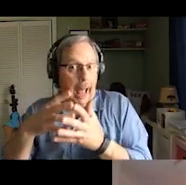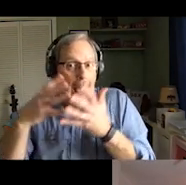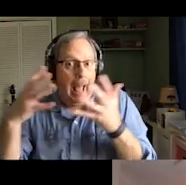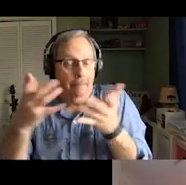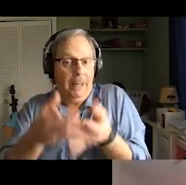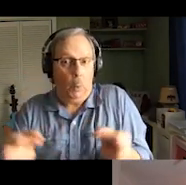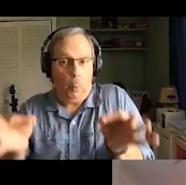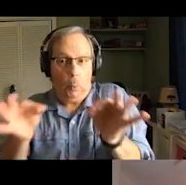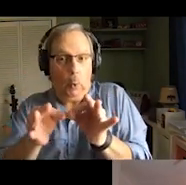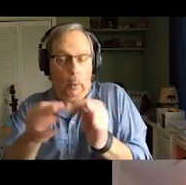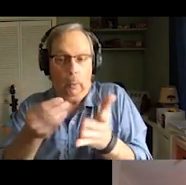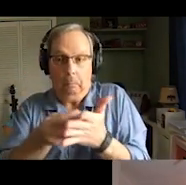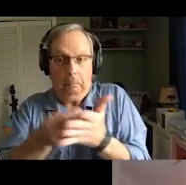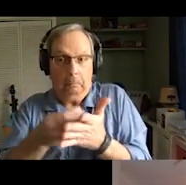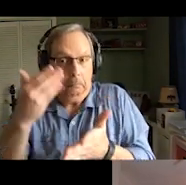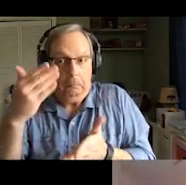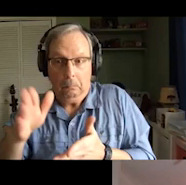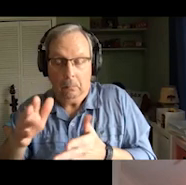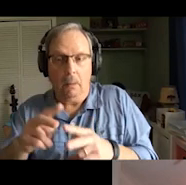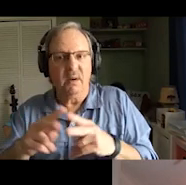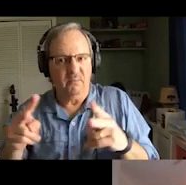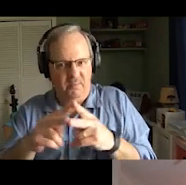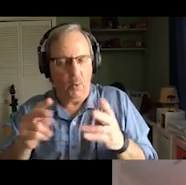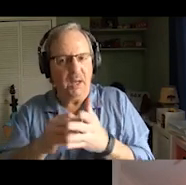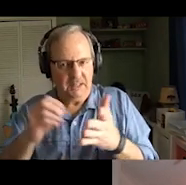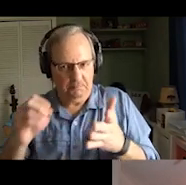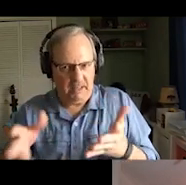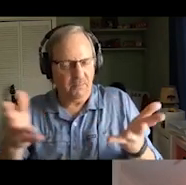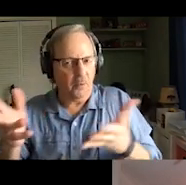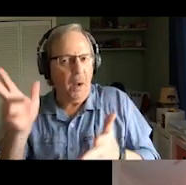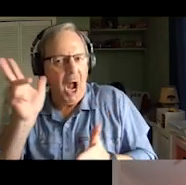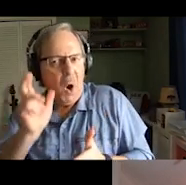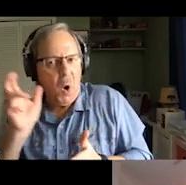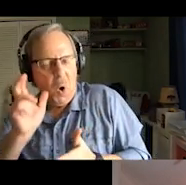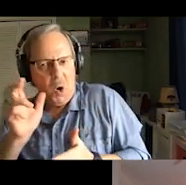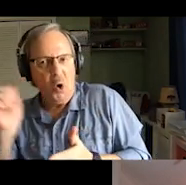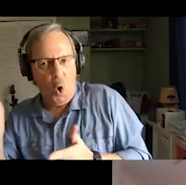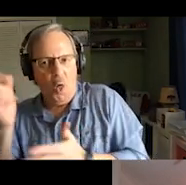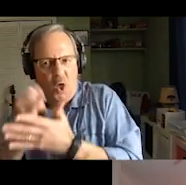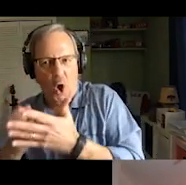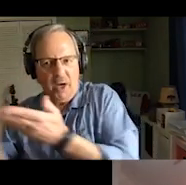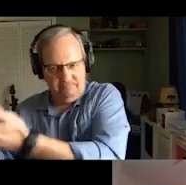pero fueron muy caras, por lo que escuché, todas las piezas que donó a nuestro programa.